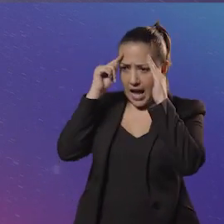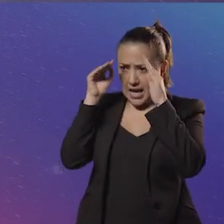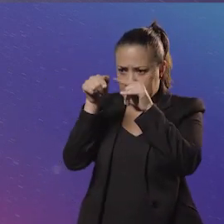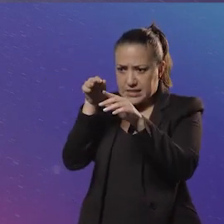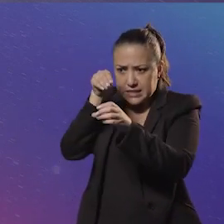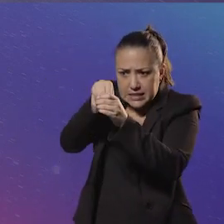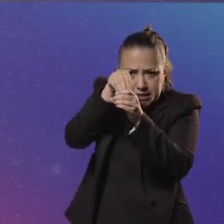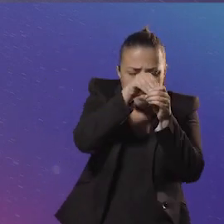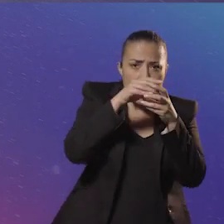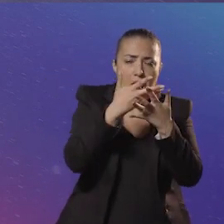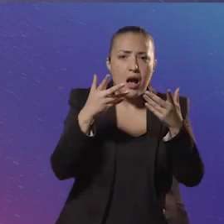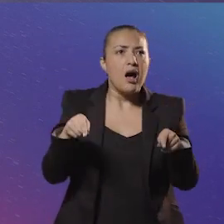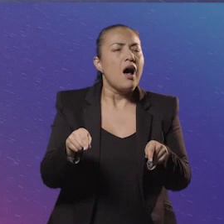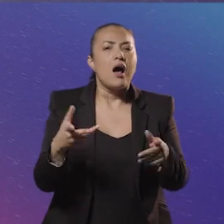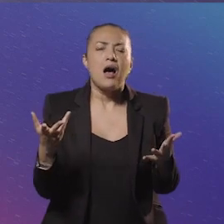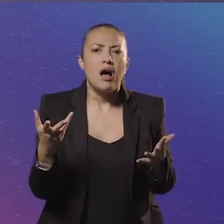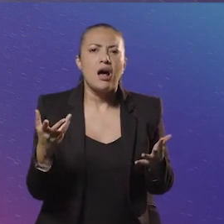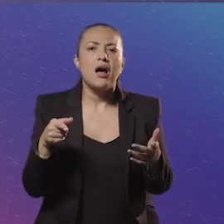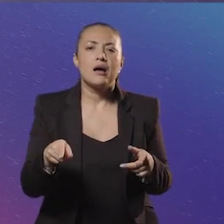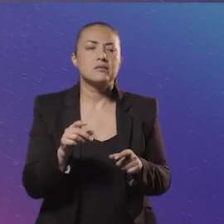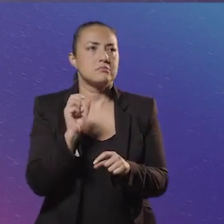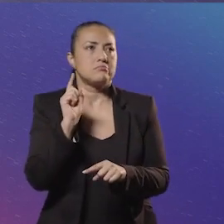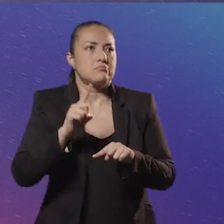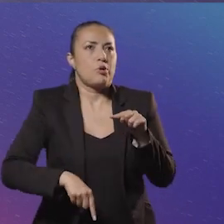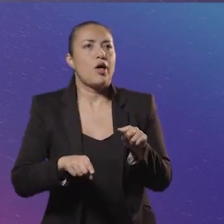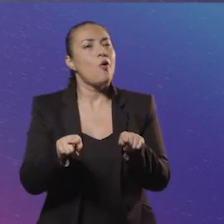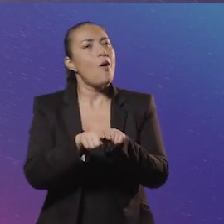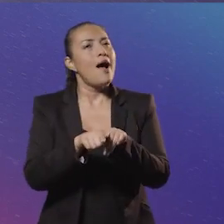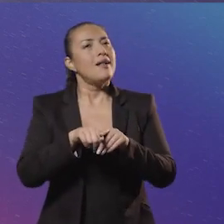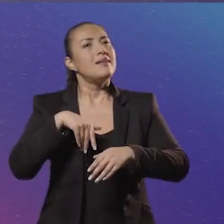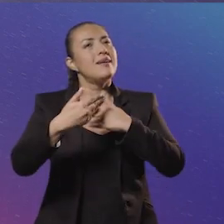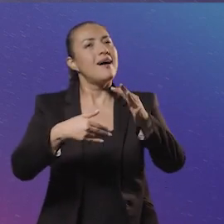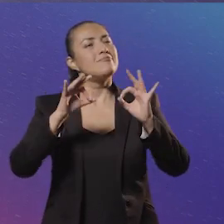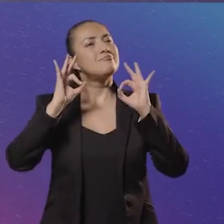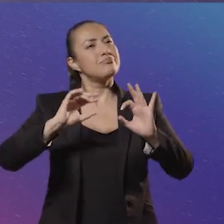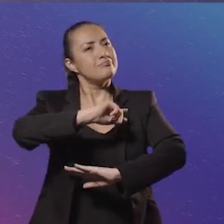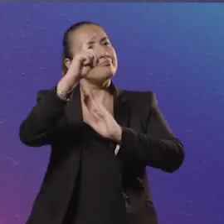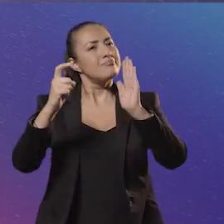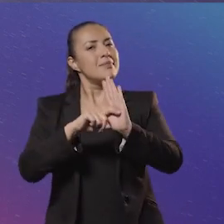van a tener esa posibilidad de ejercer una sexualidad de manera plena